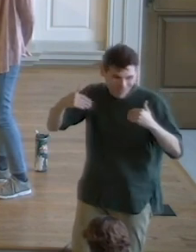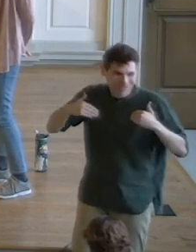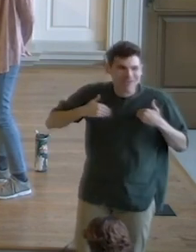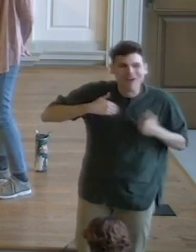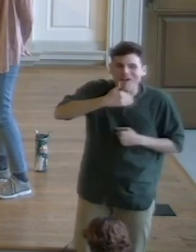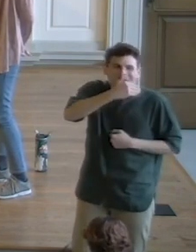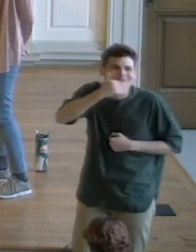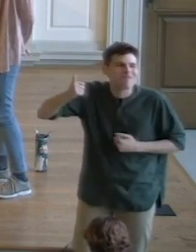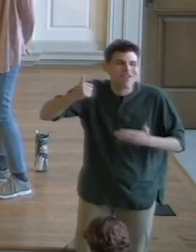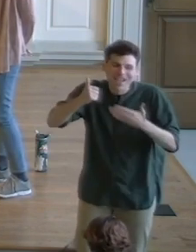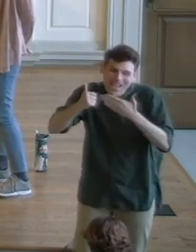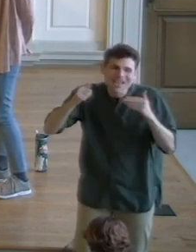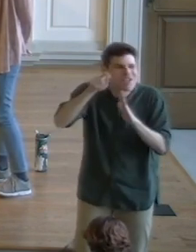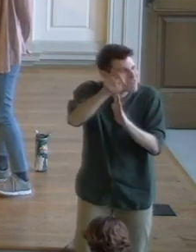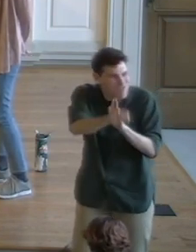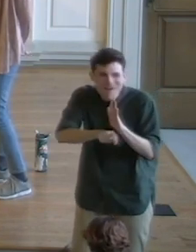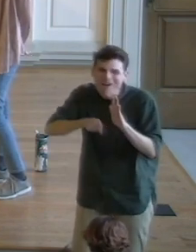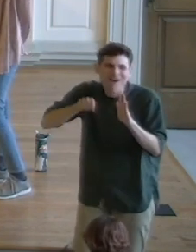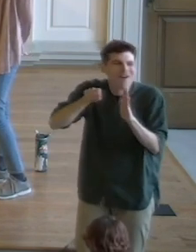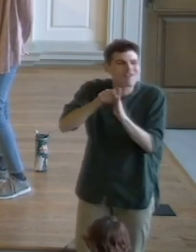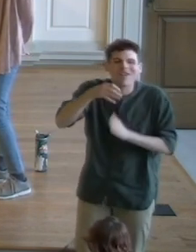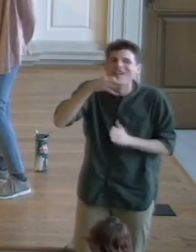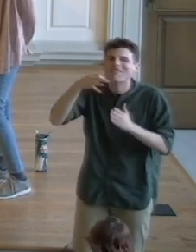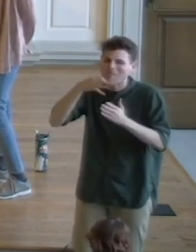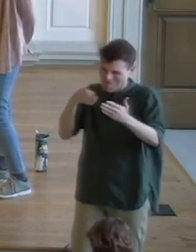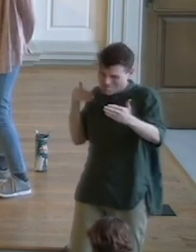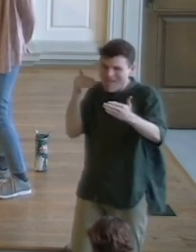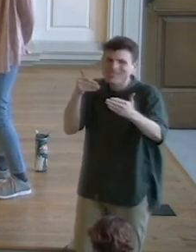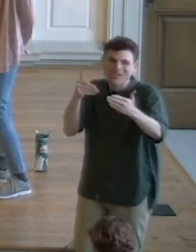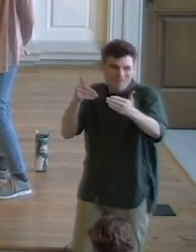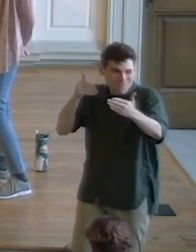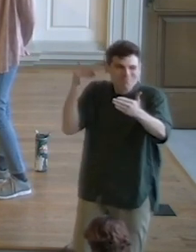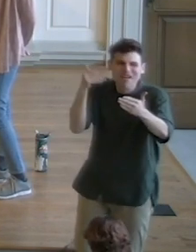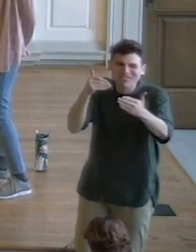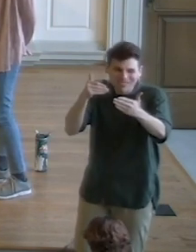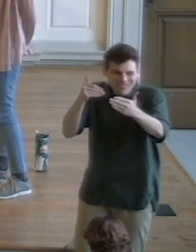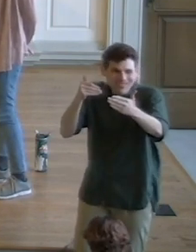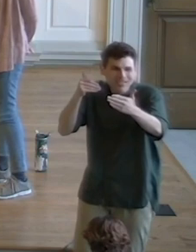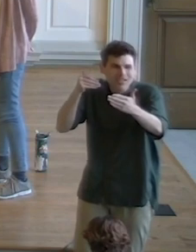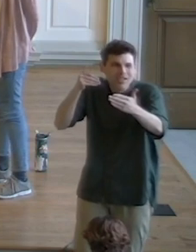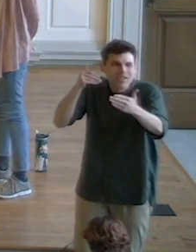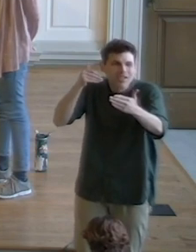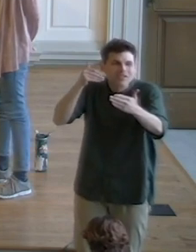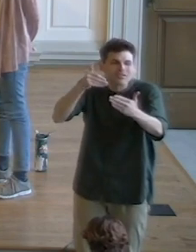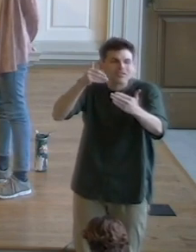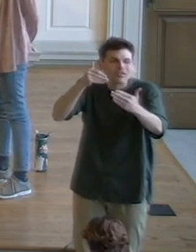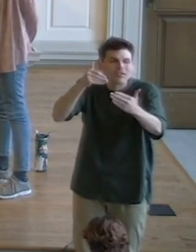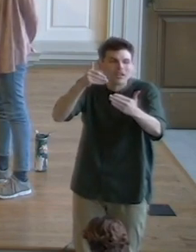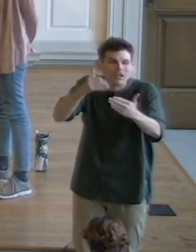Un largo camino, un largo camino De lo mejor de lo mejor